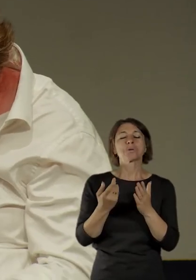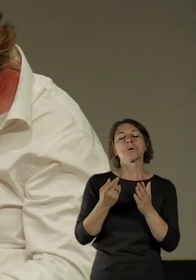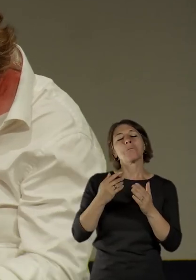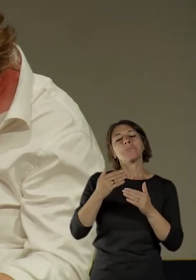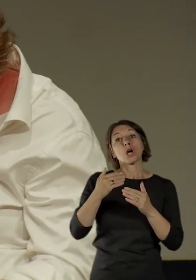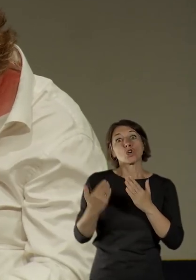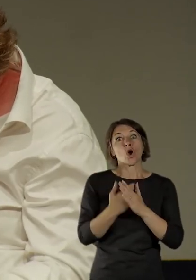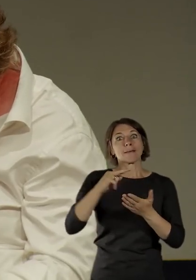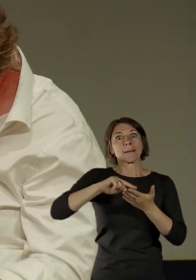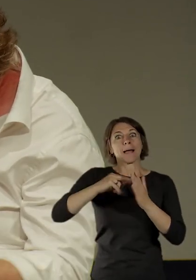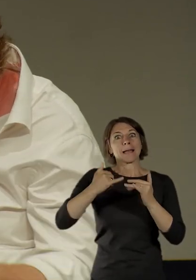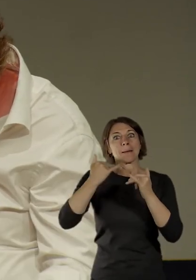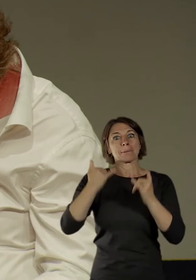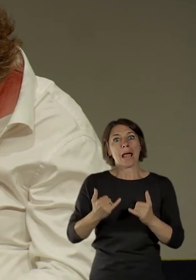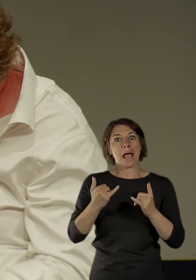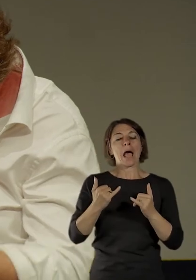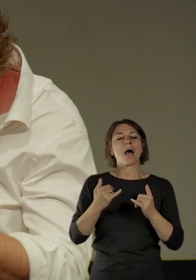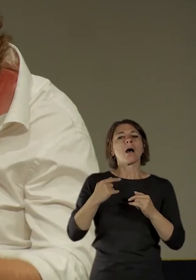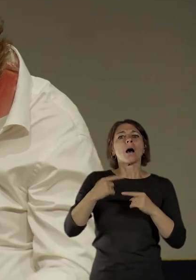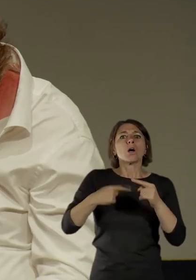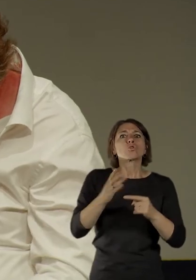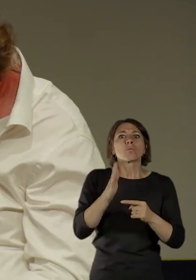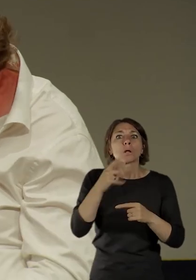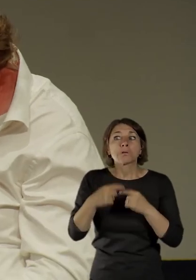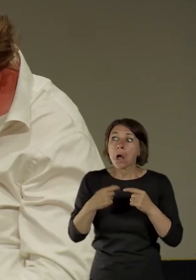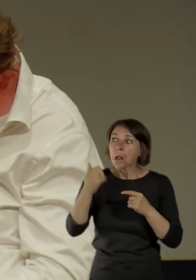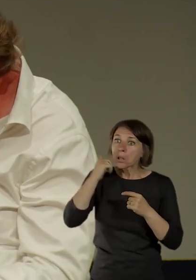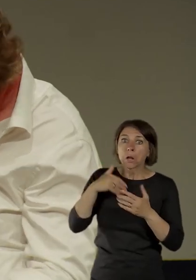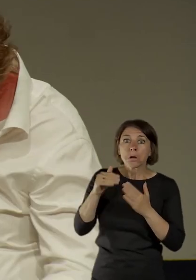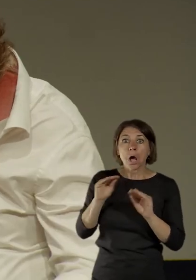Protože jestli to město roste, je o něj zájem, chceme tady mít vědce,